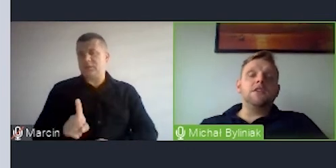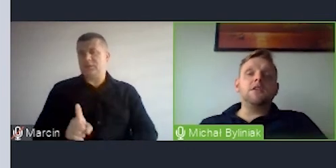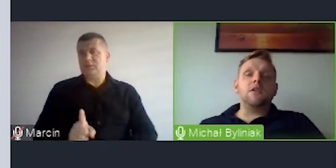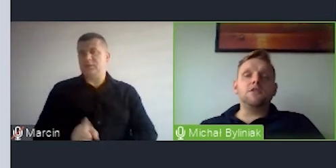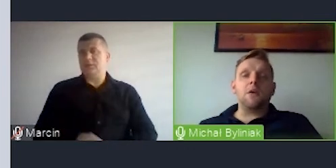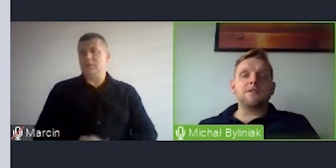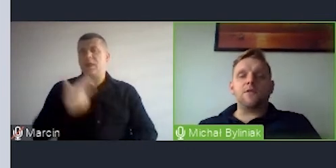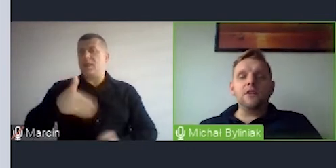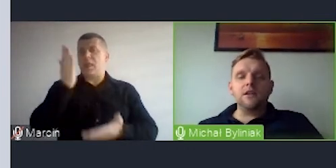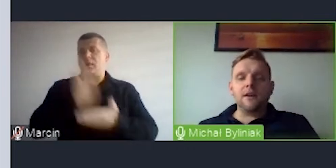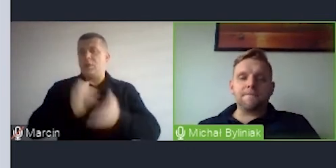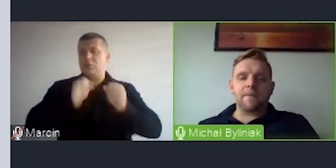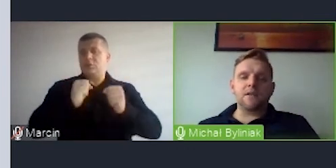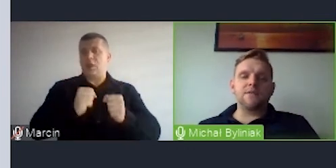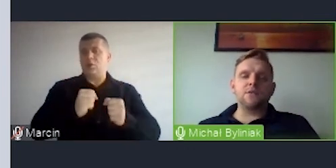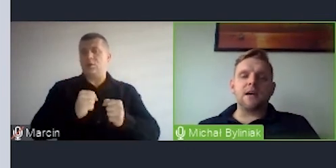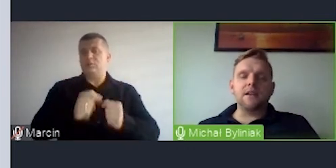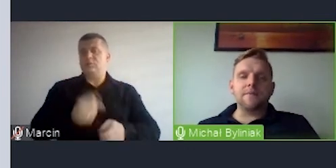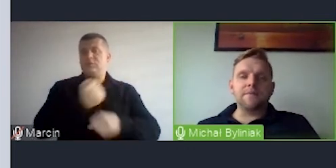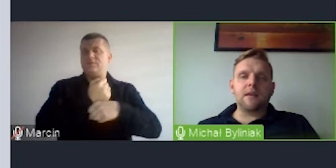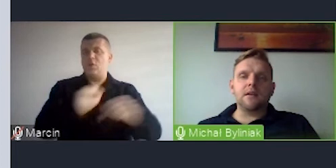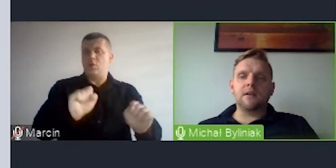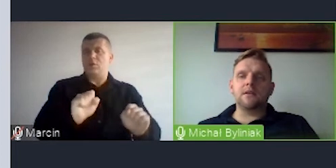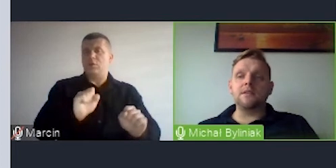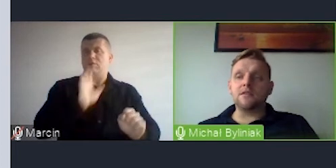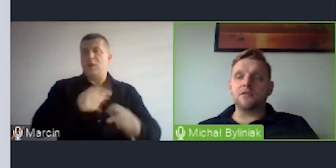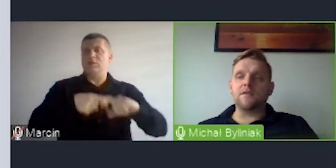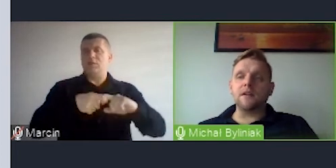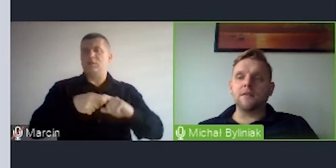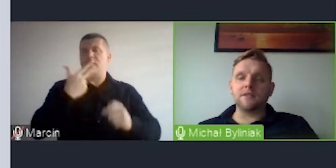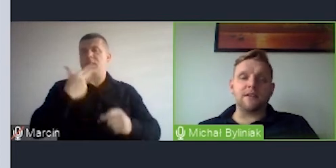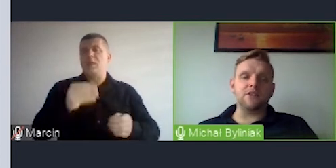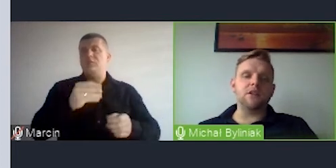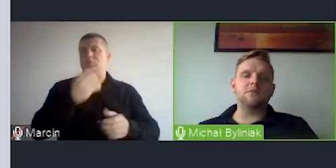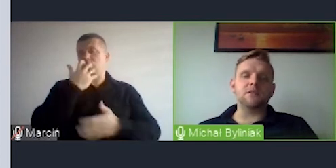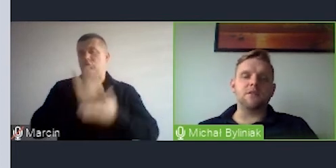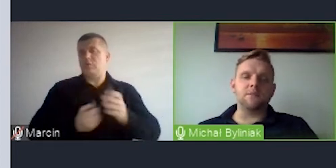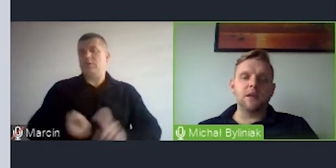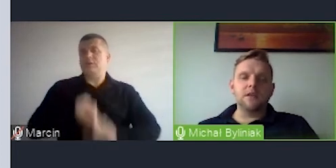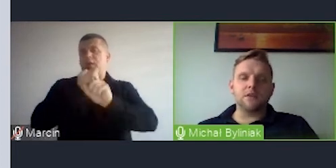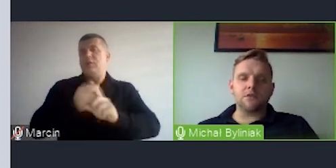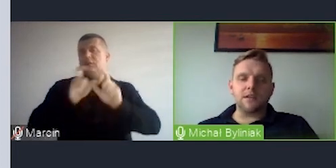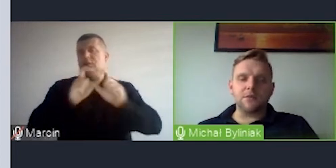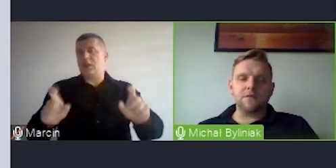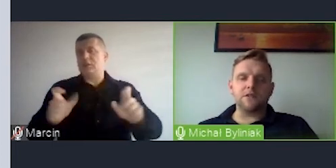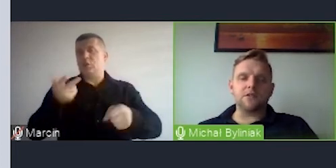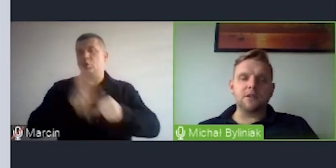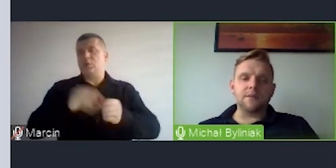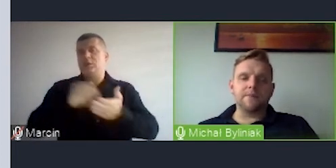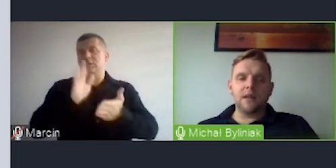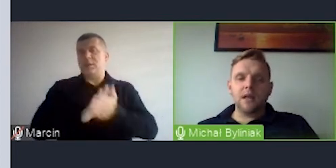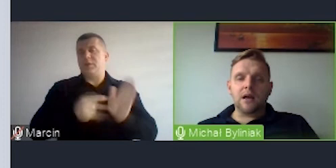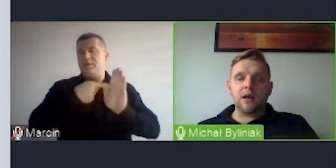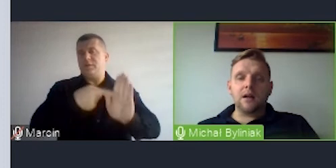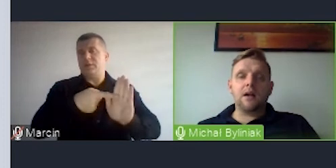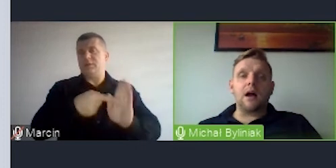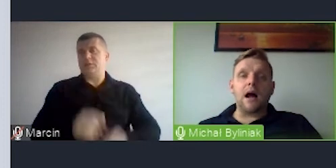czyli nie tylko działa zwolnienie związane z niestosowaniem zawieszeniem czasowym niektórych zapisów wytycznych,